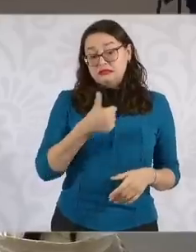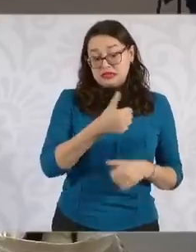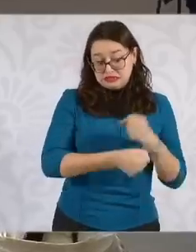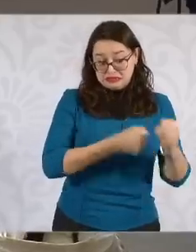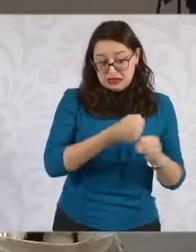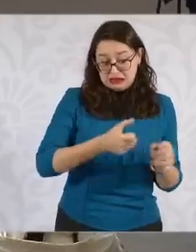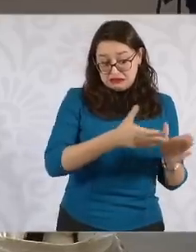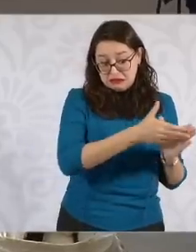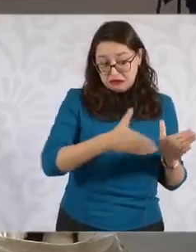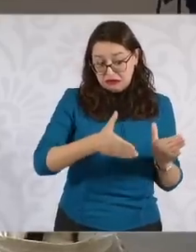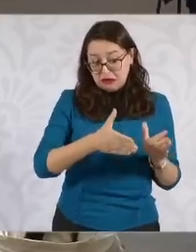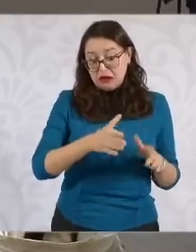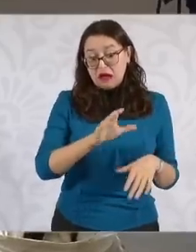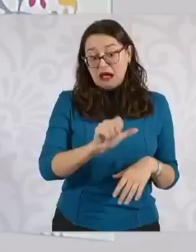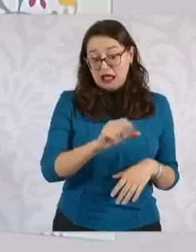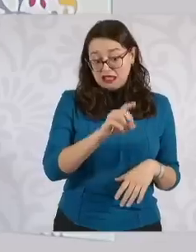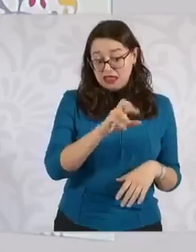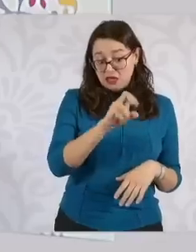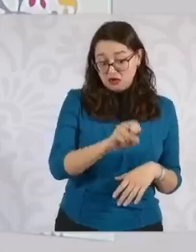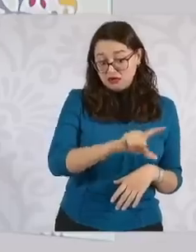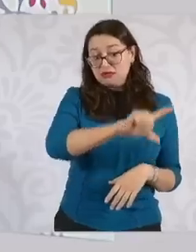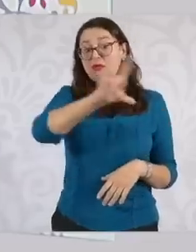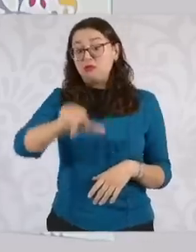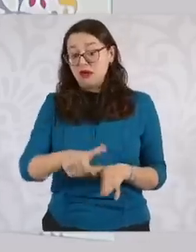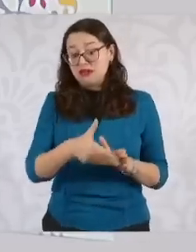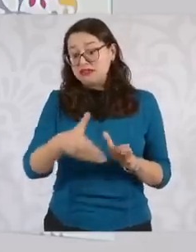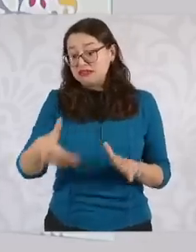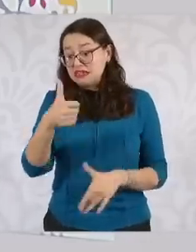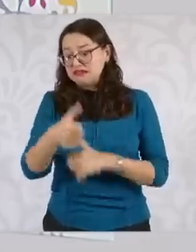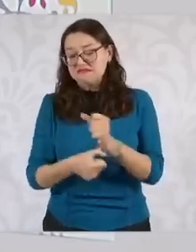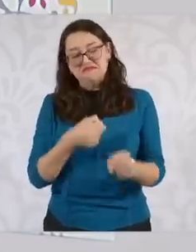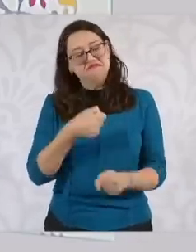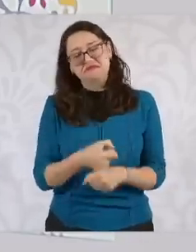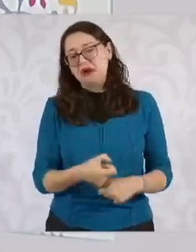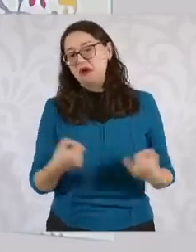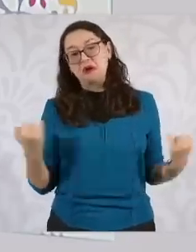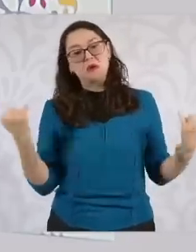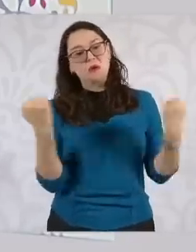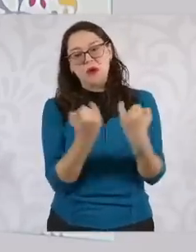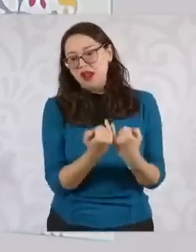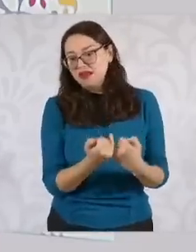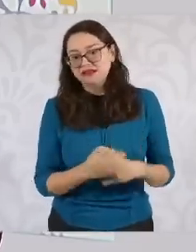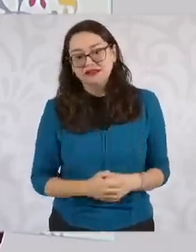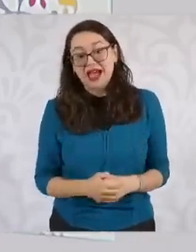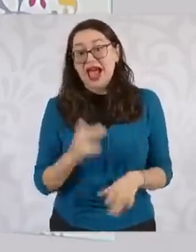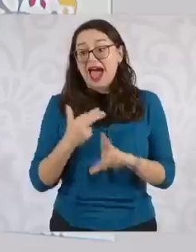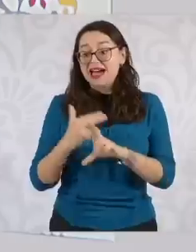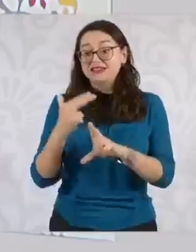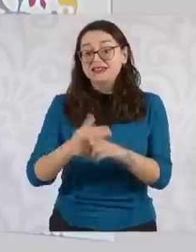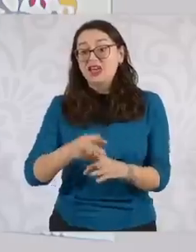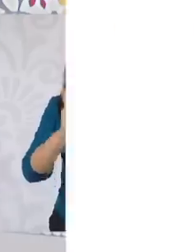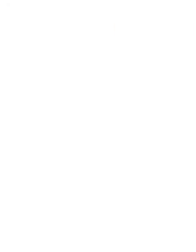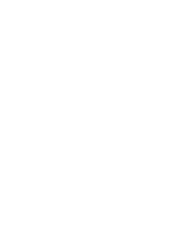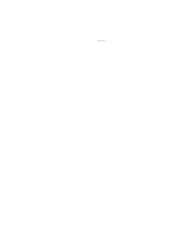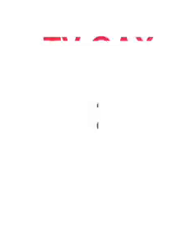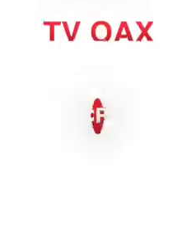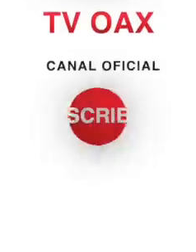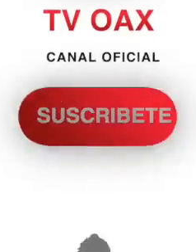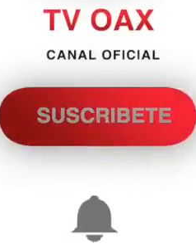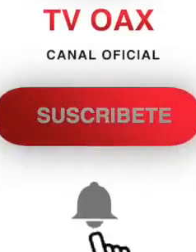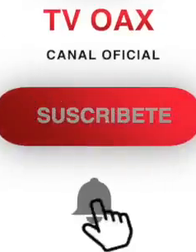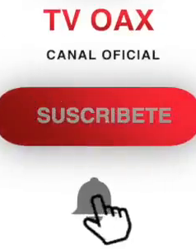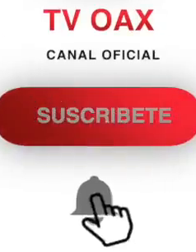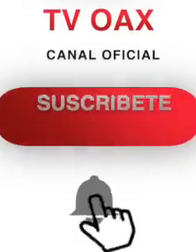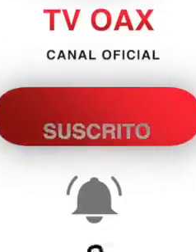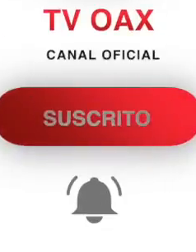a partir de 2018 entró Un gobierno que separó el poder político del poder económico y que trabaja